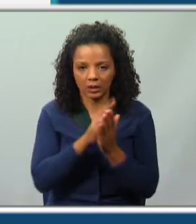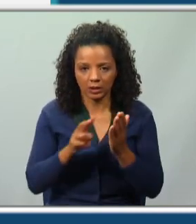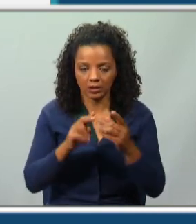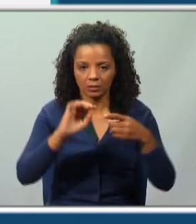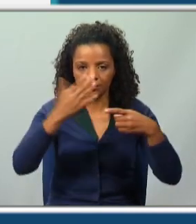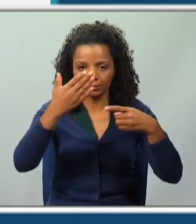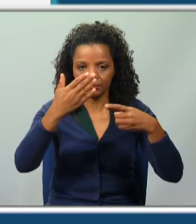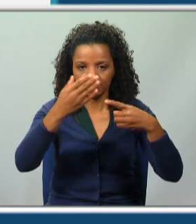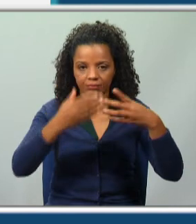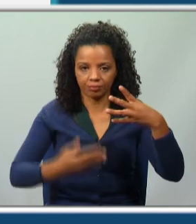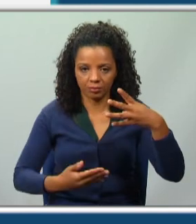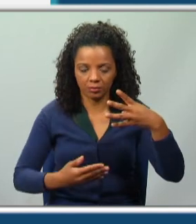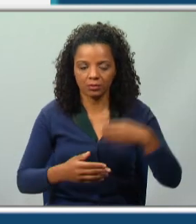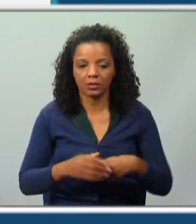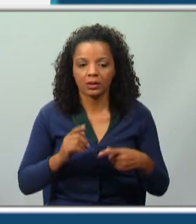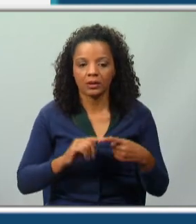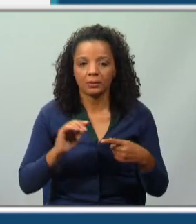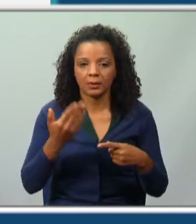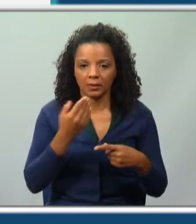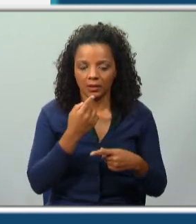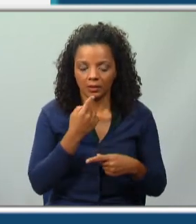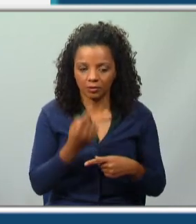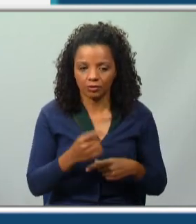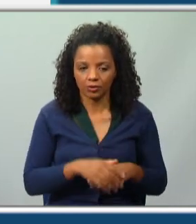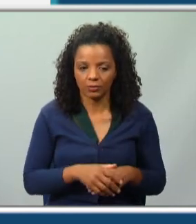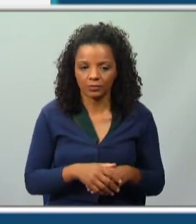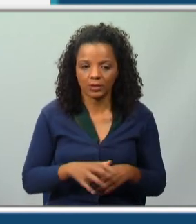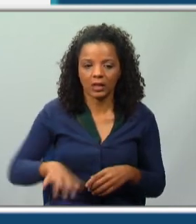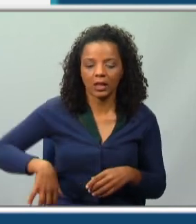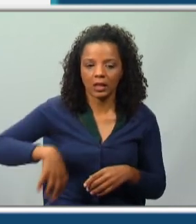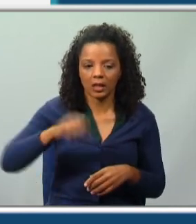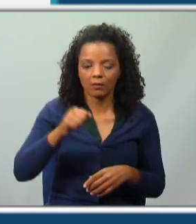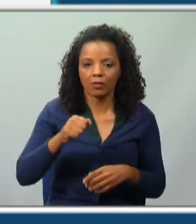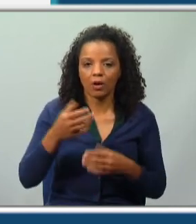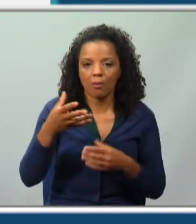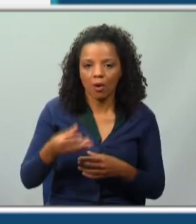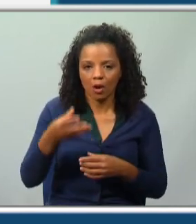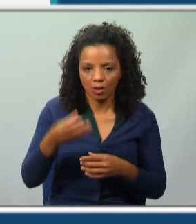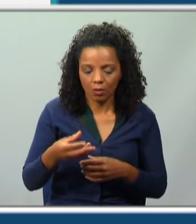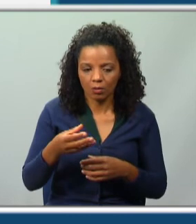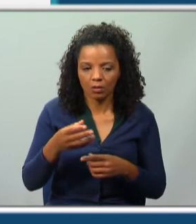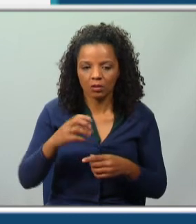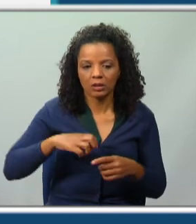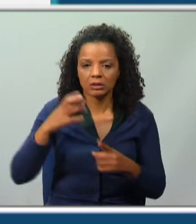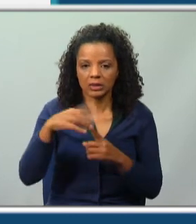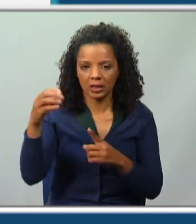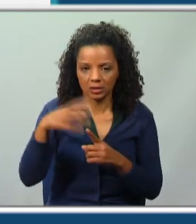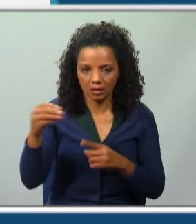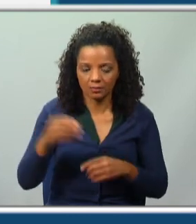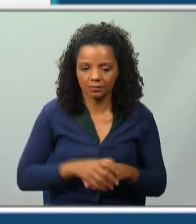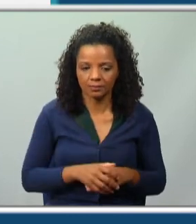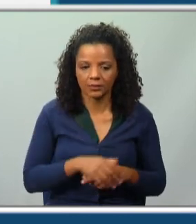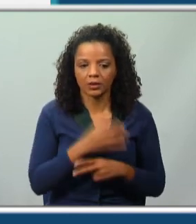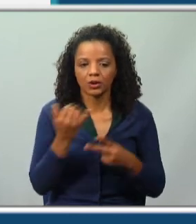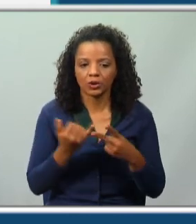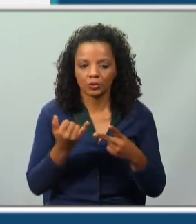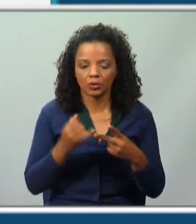virado Então a primeira levo um molho de salsa a segunda este 轉身然後第一個我第二次吃歐芹醬